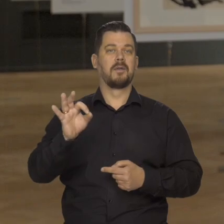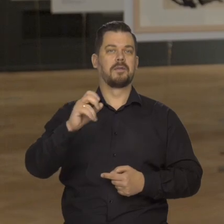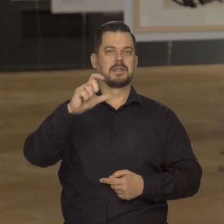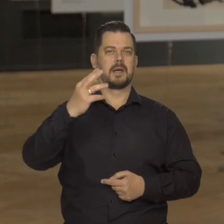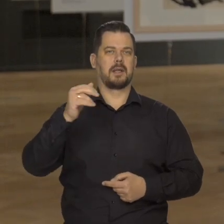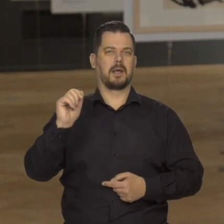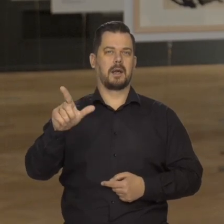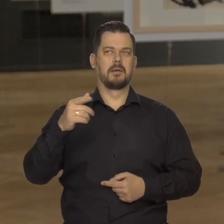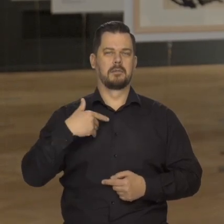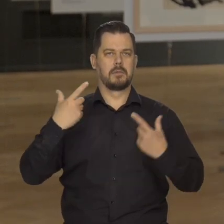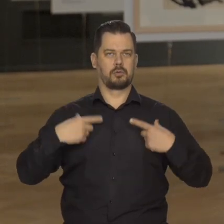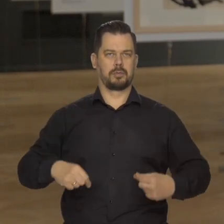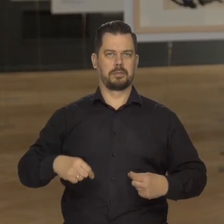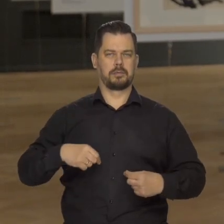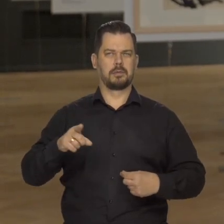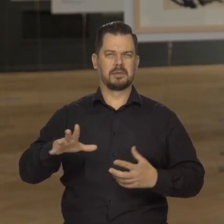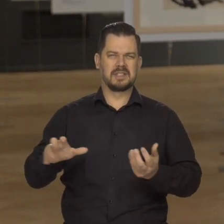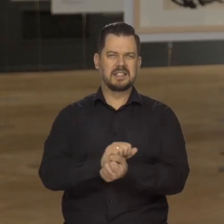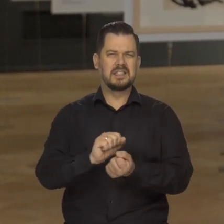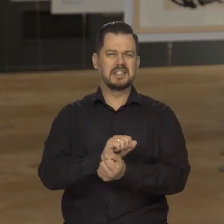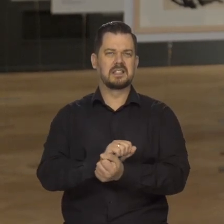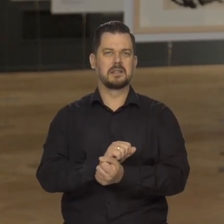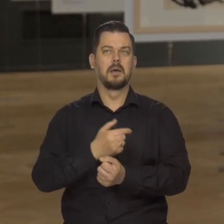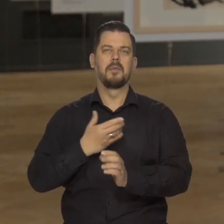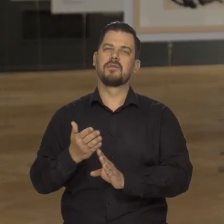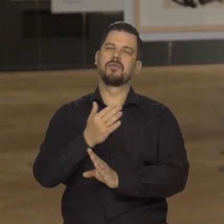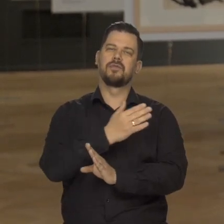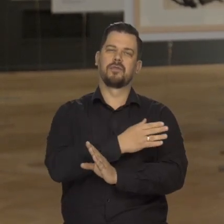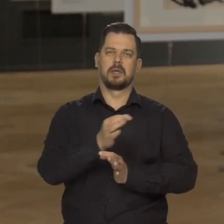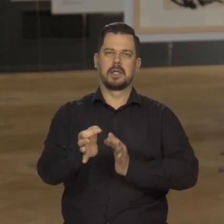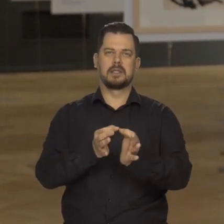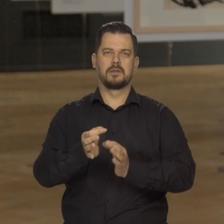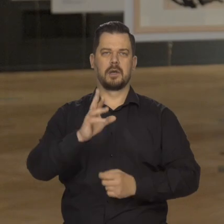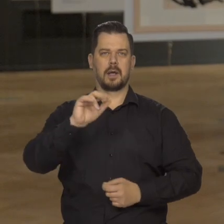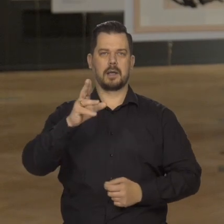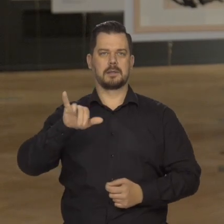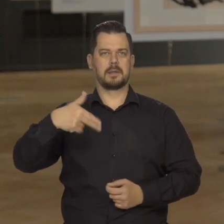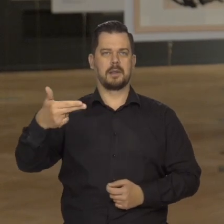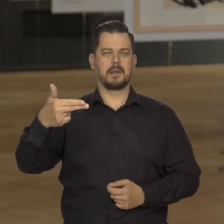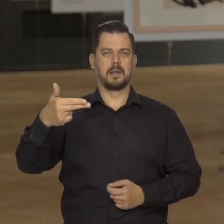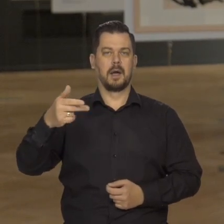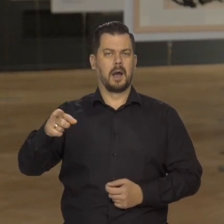W swoich pracach Celnikier projektował osobiste doświadczenie Zagłady na pochodzące z czasów wcześniejszych historie Rejzena,